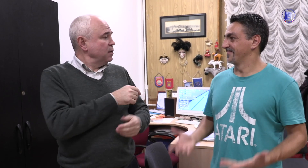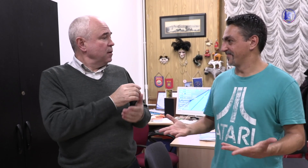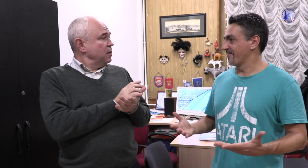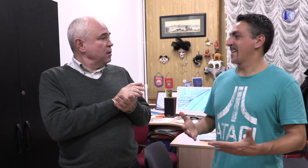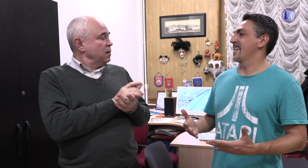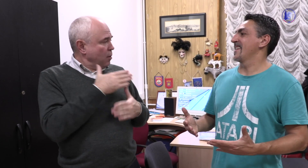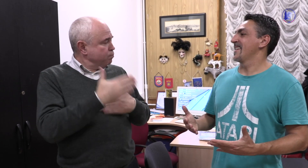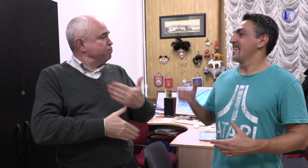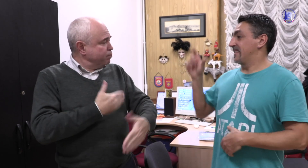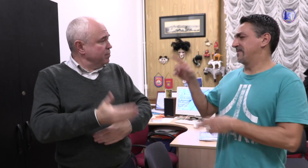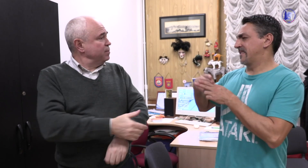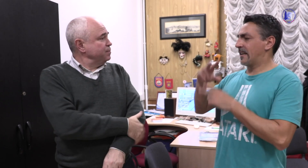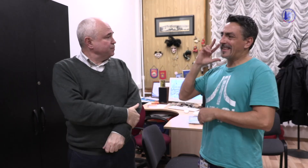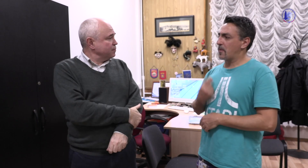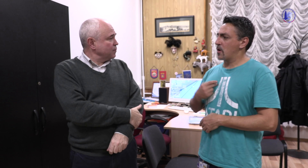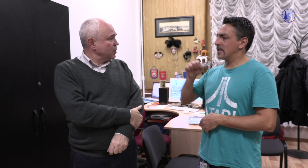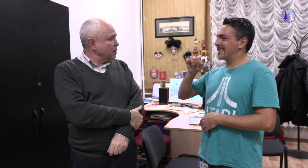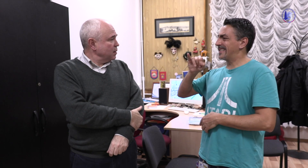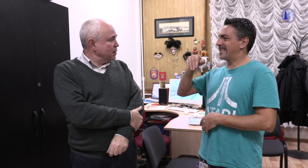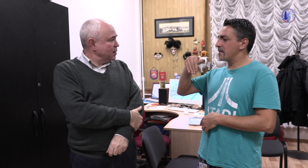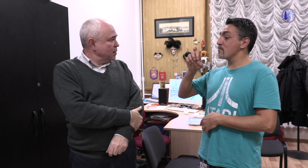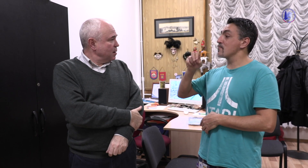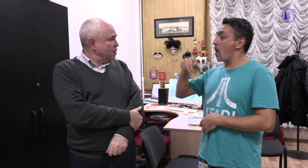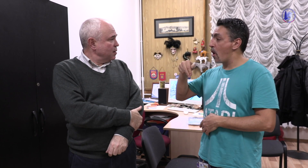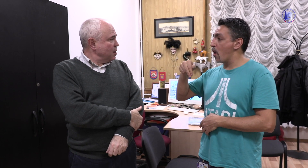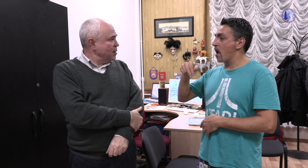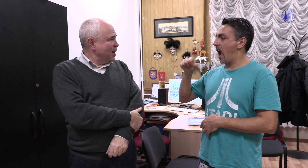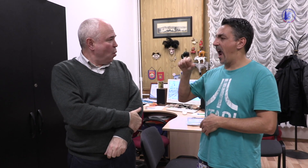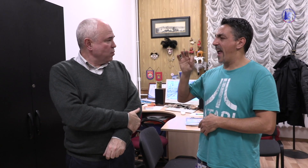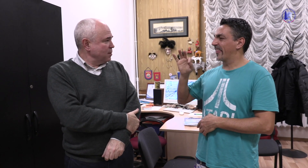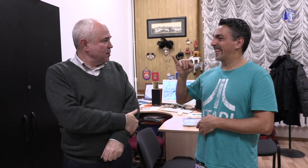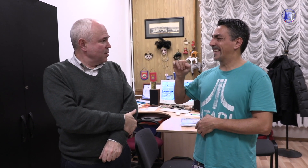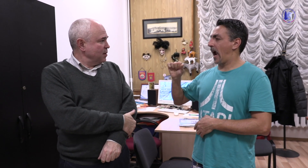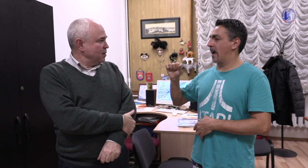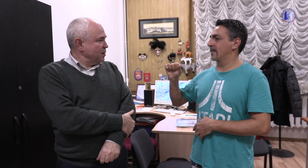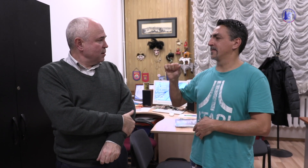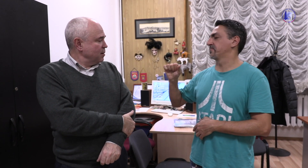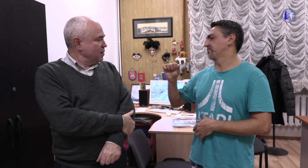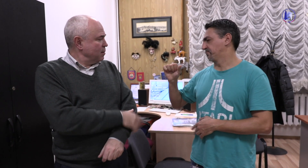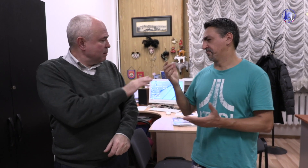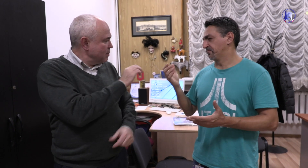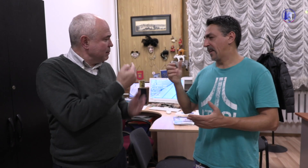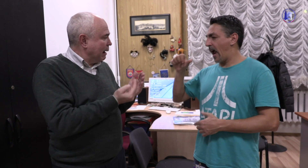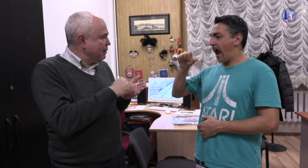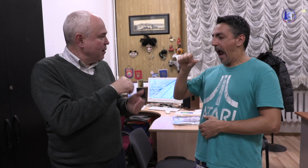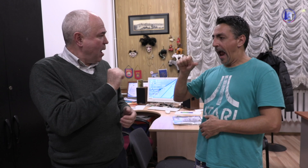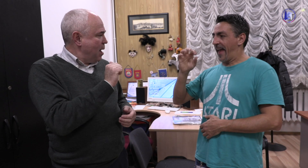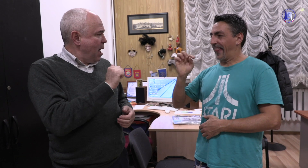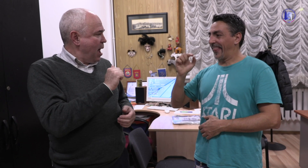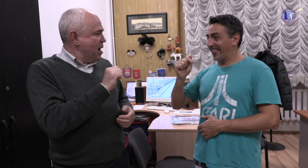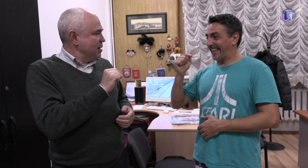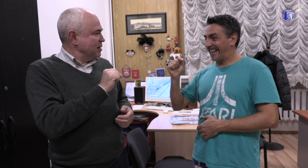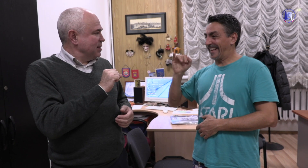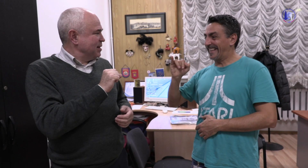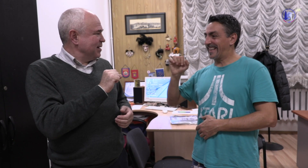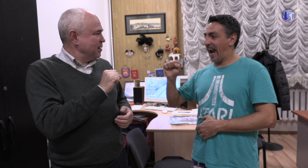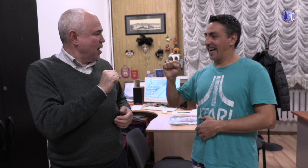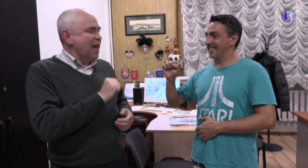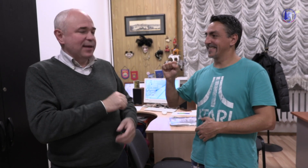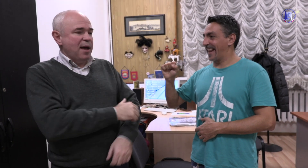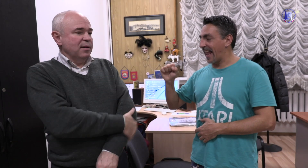Его зовут Симон Аффиа.